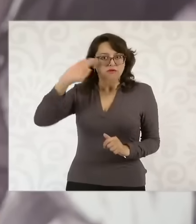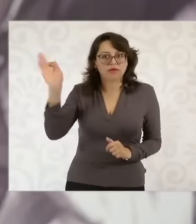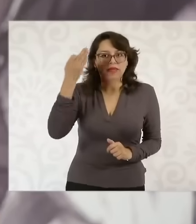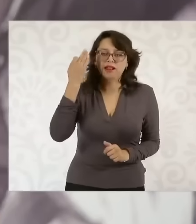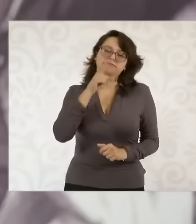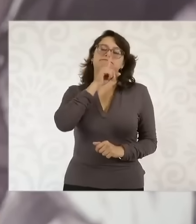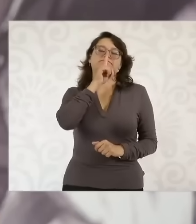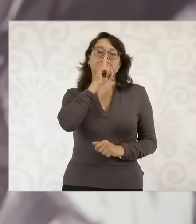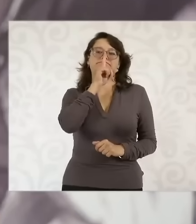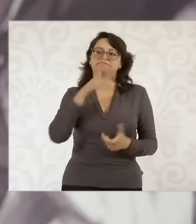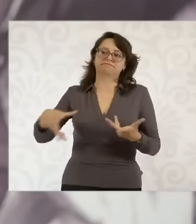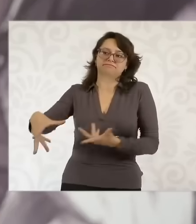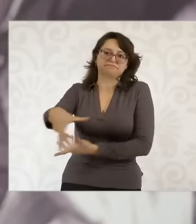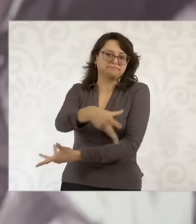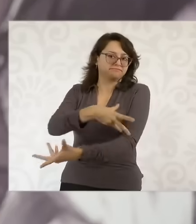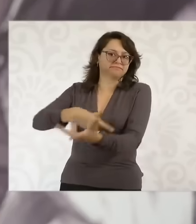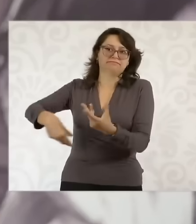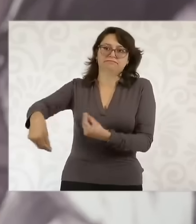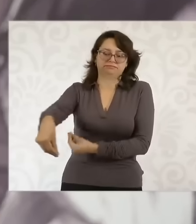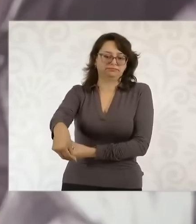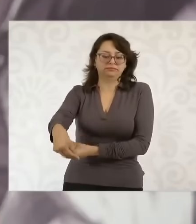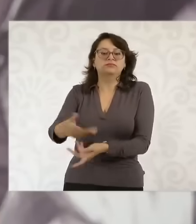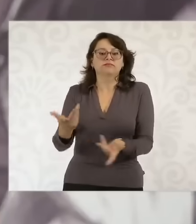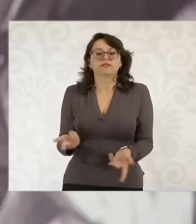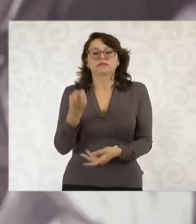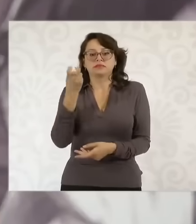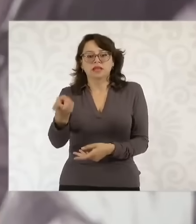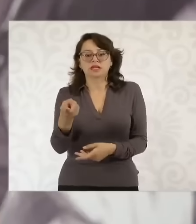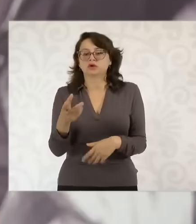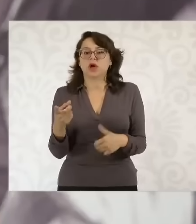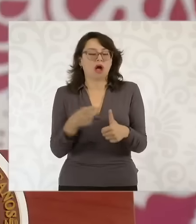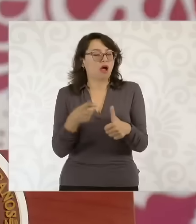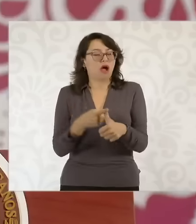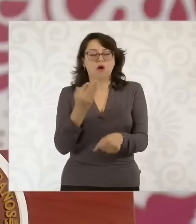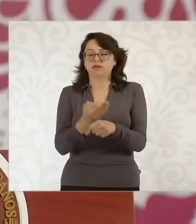lo que estamos buscando es reducir el costo de financiamiento. Es lo más importante. Eh si